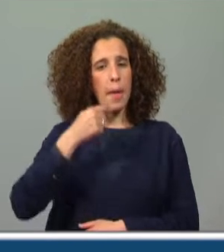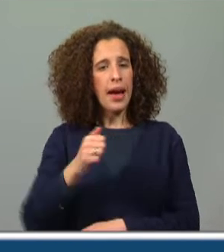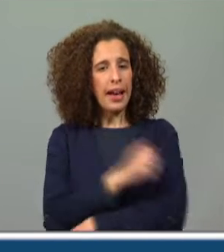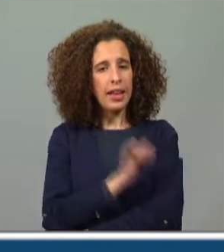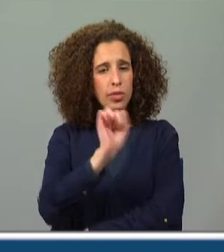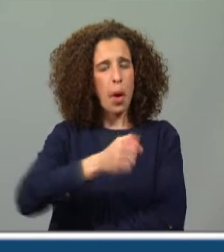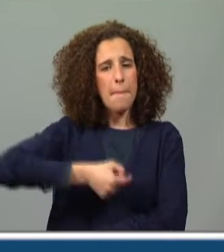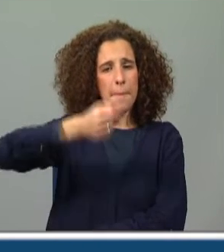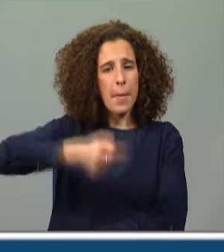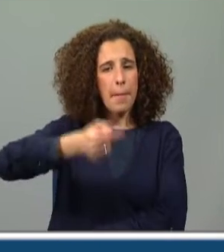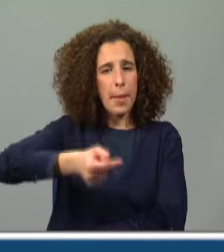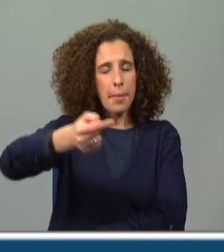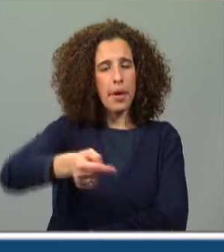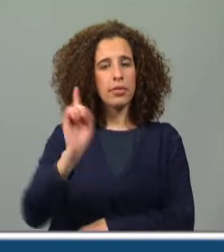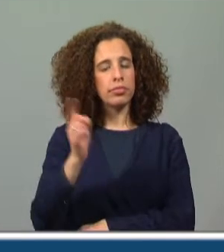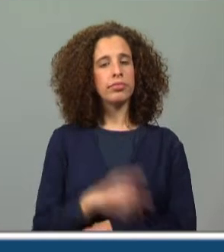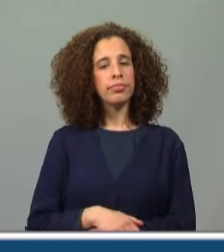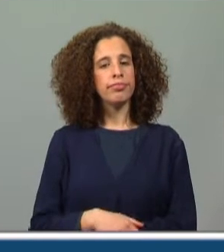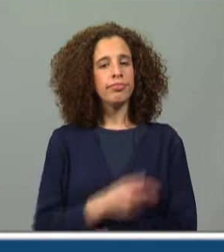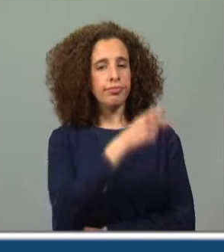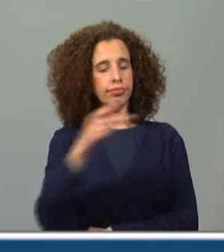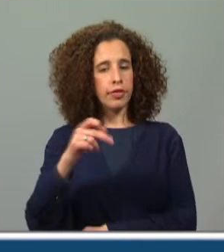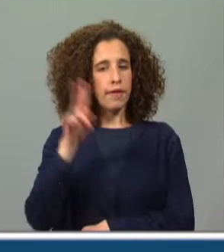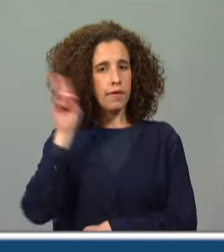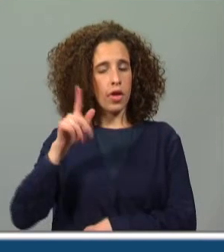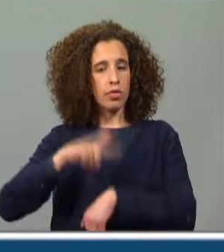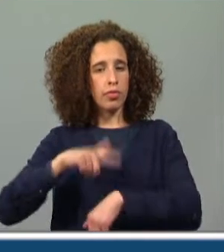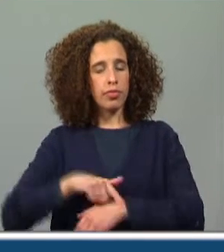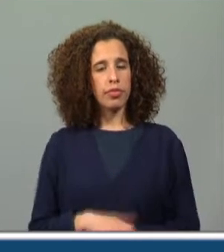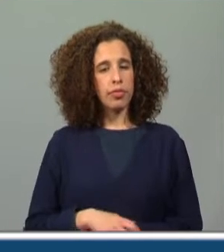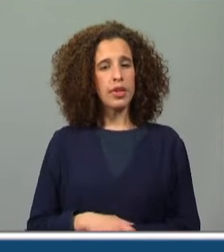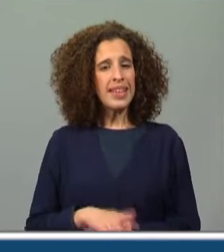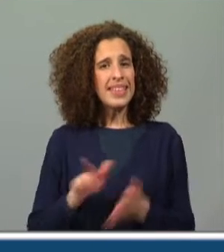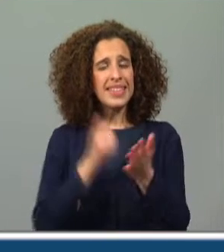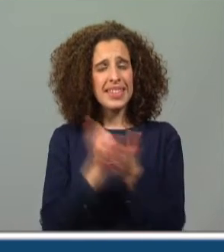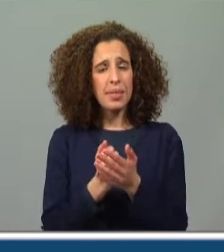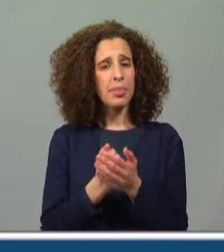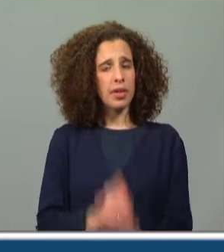sua casa cá temos as expressões de valor temporal sem faltar um dia sequer a 你的房子在這裡我們有價值的表達風雨無阻